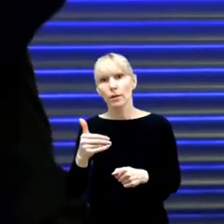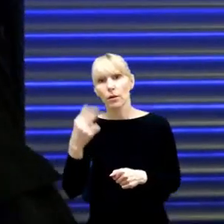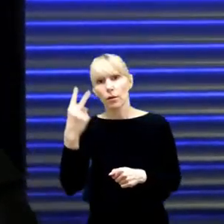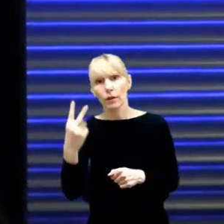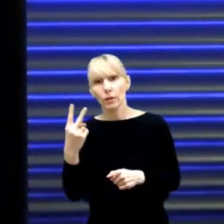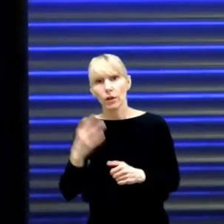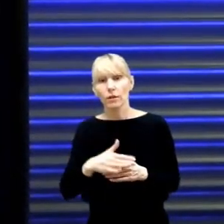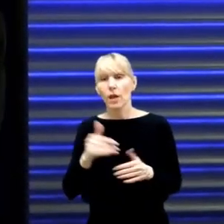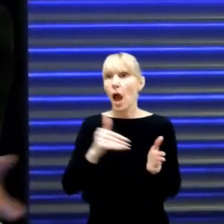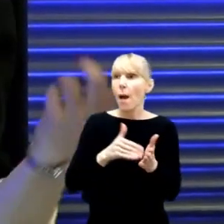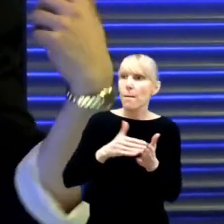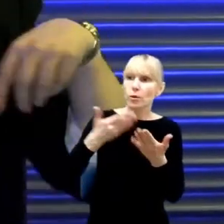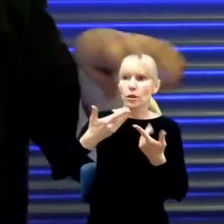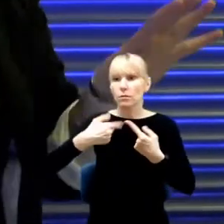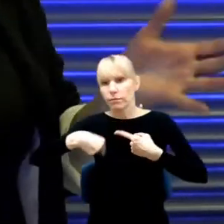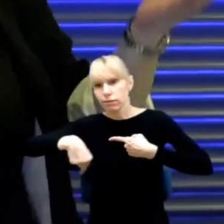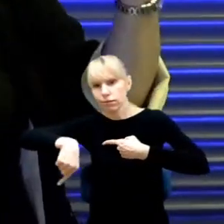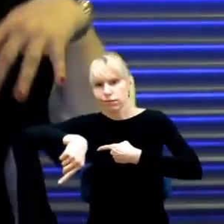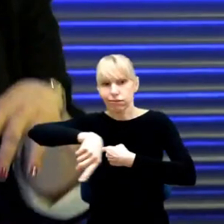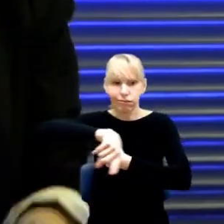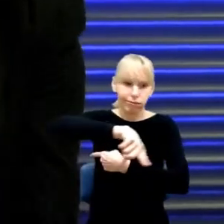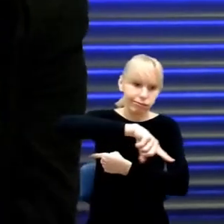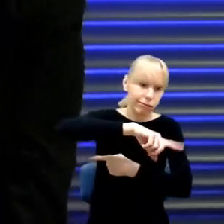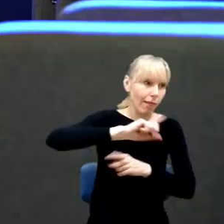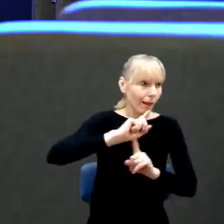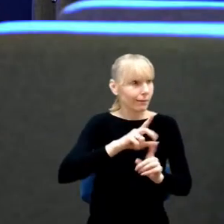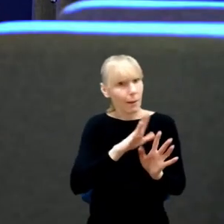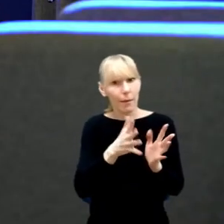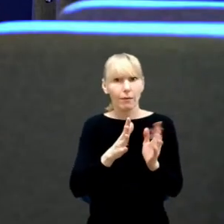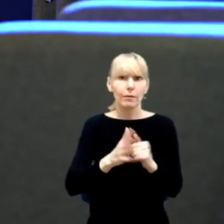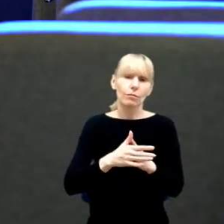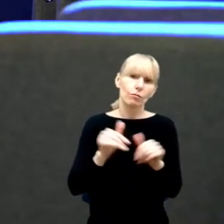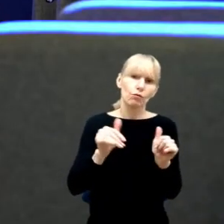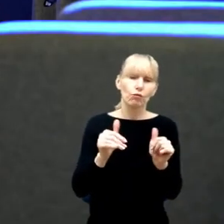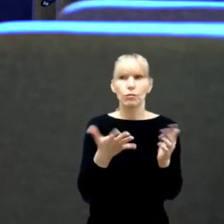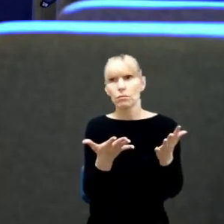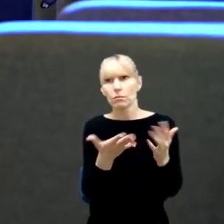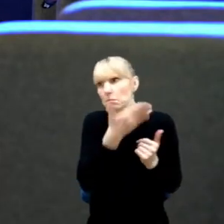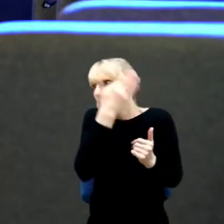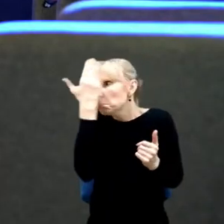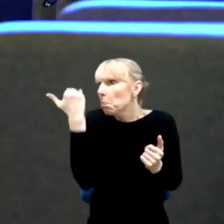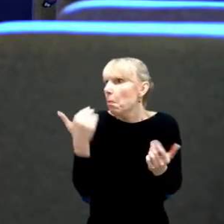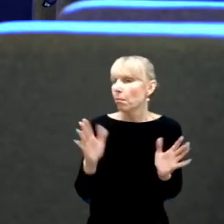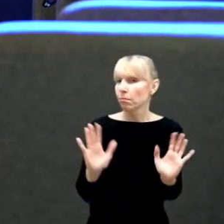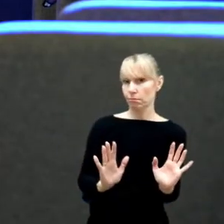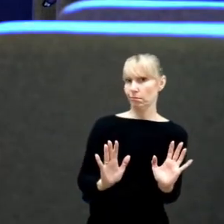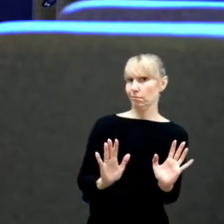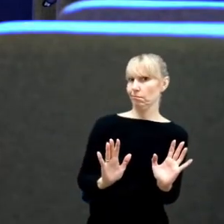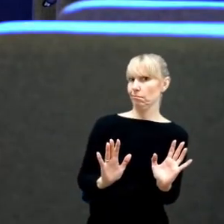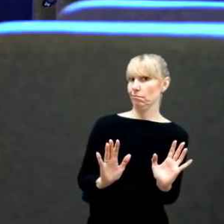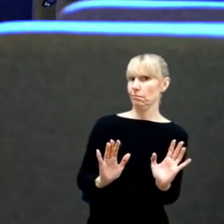i wszyscy na to po prostu patrzą, no to nie widziałem, to jakby, no to jest problem.